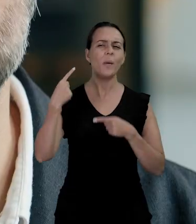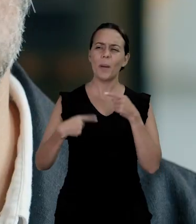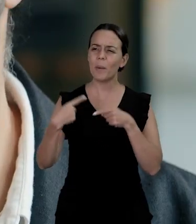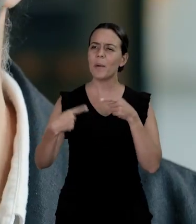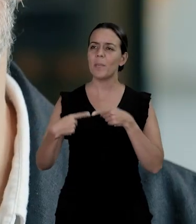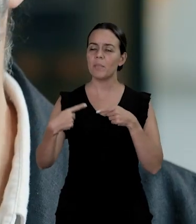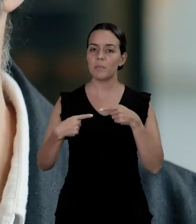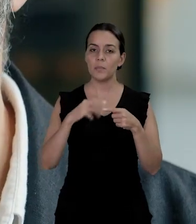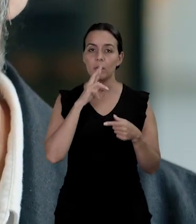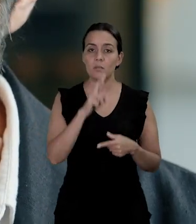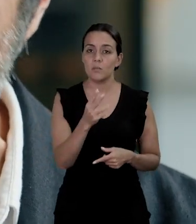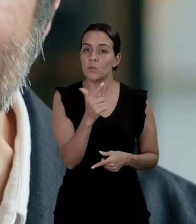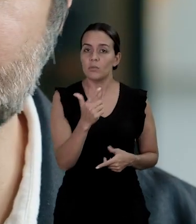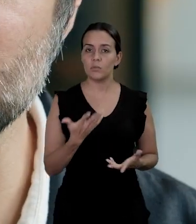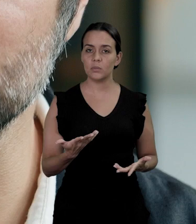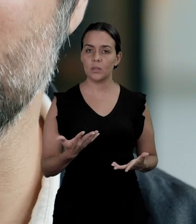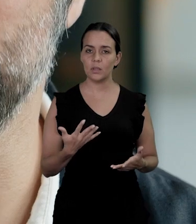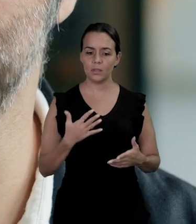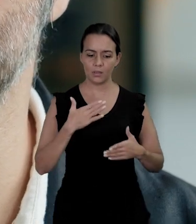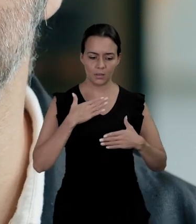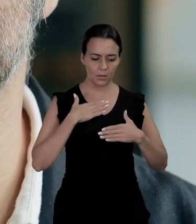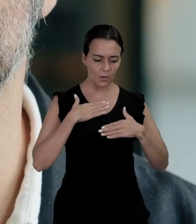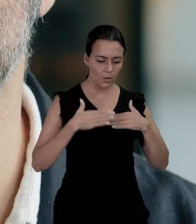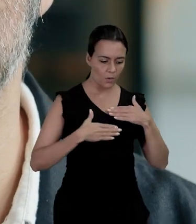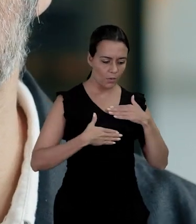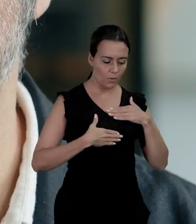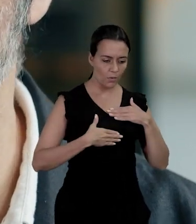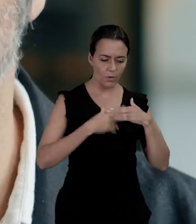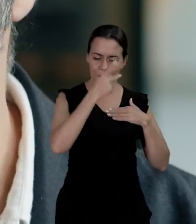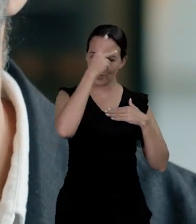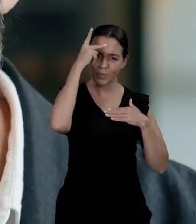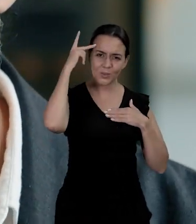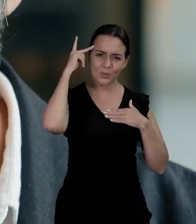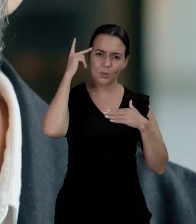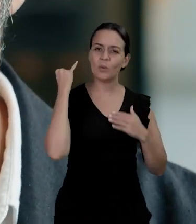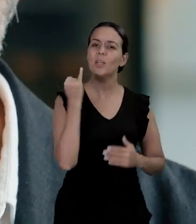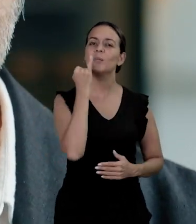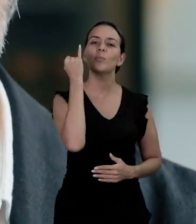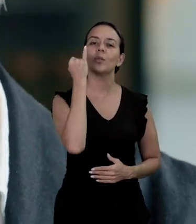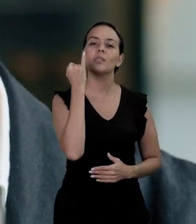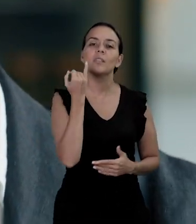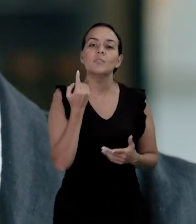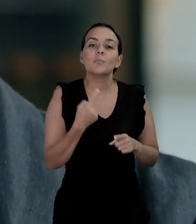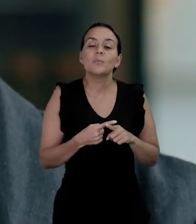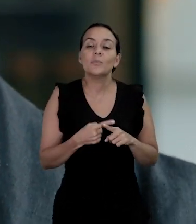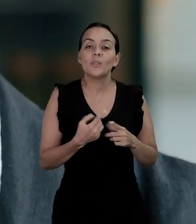mas todo mundo sabe que ela é absolutamente essencial para o espírito humano, a gente busca isso.